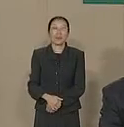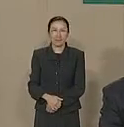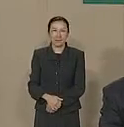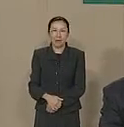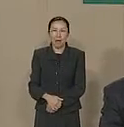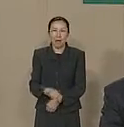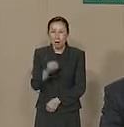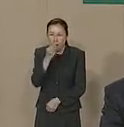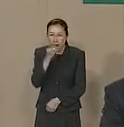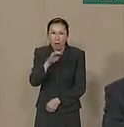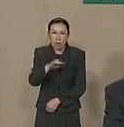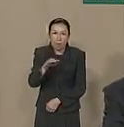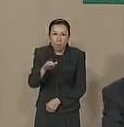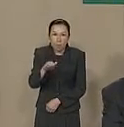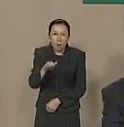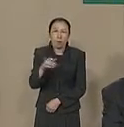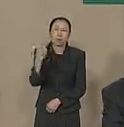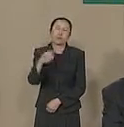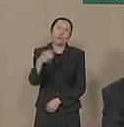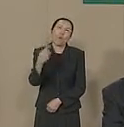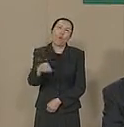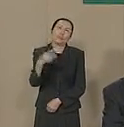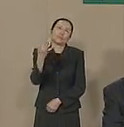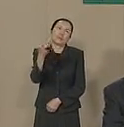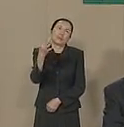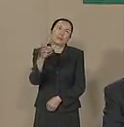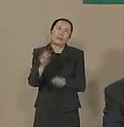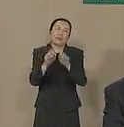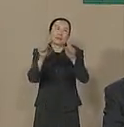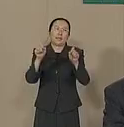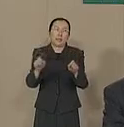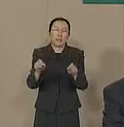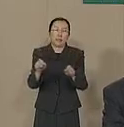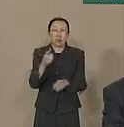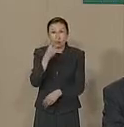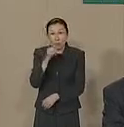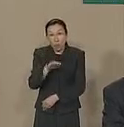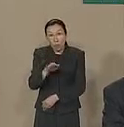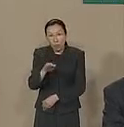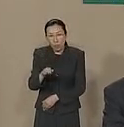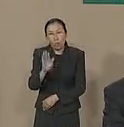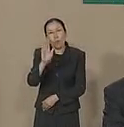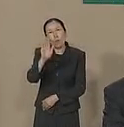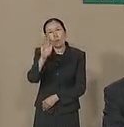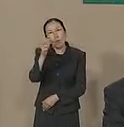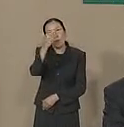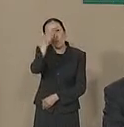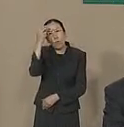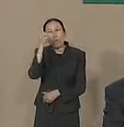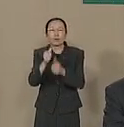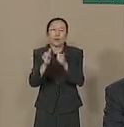(浦吉) 子供といえば 教育費も心配です 家の子供ももうすぐ 高校受験なんですが